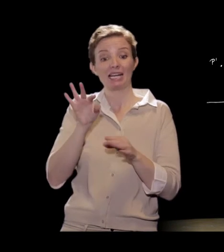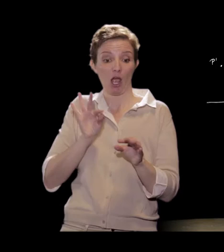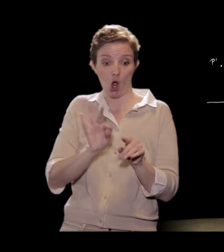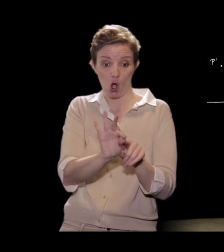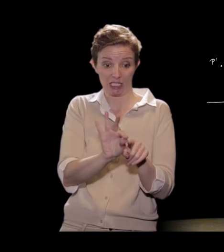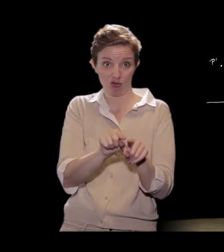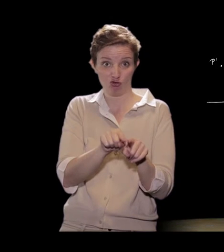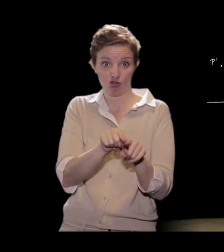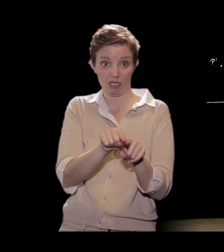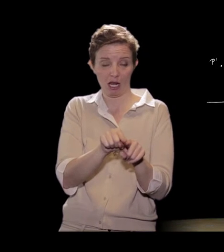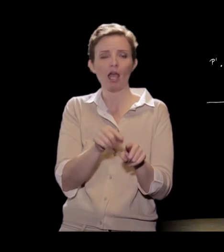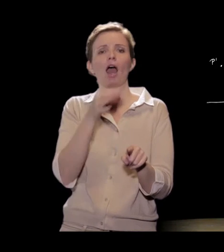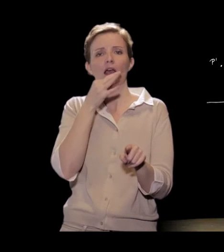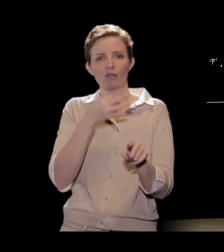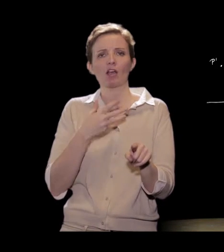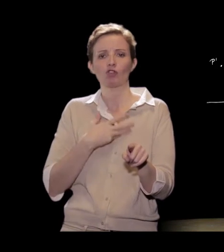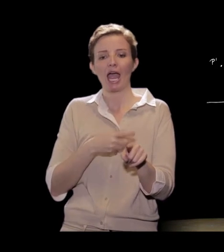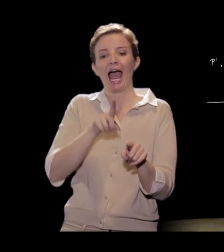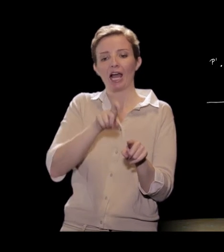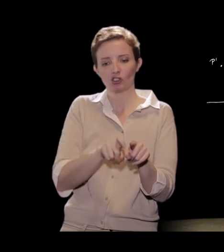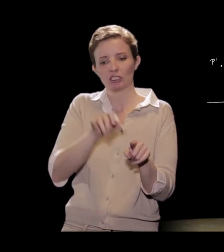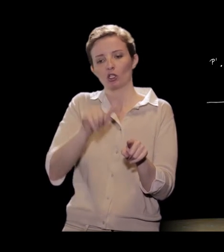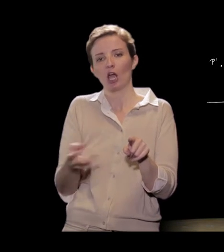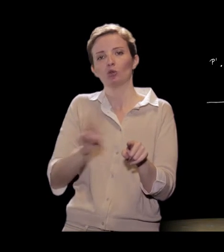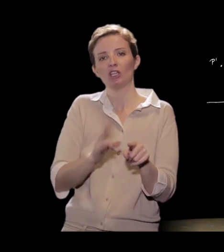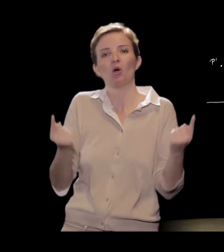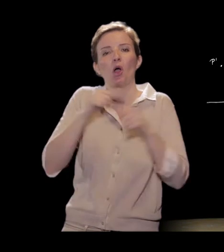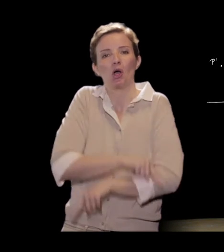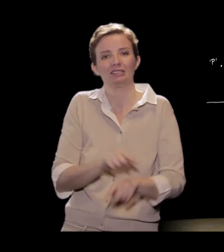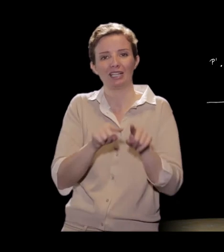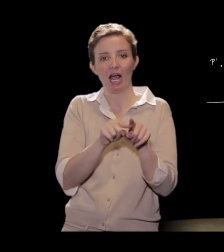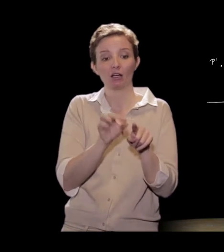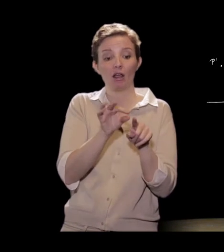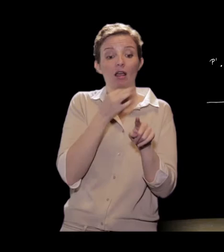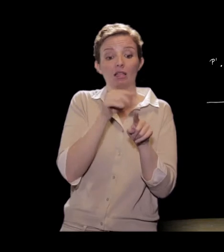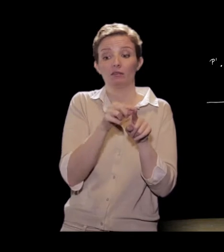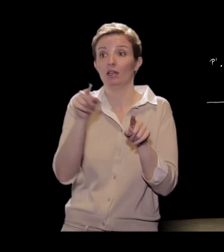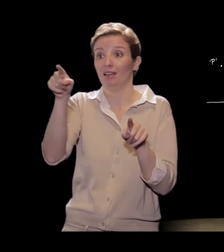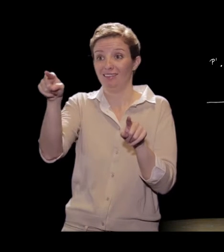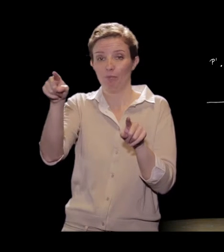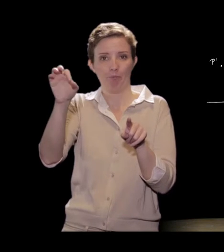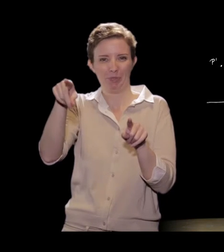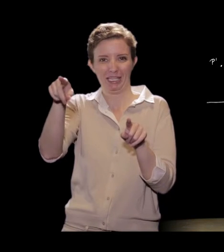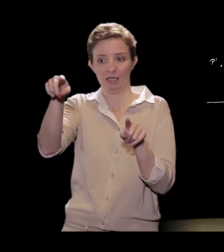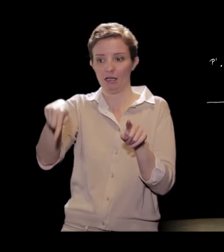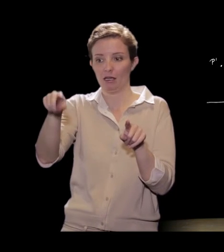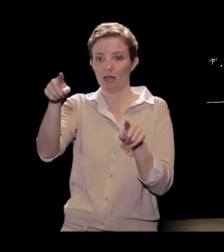che sarà caratterizzato da ascissa e ordinata opposte rispetto a P. Quindi scendiamo di qua.